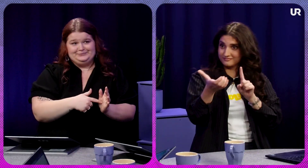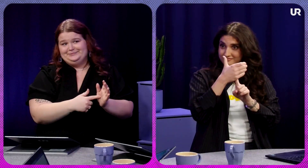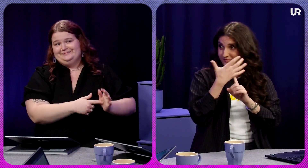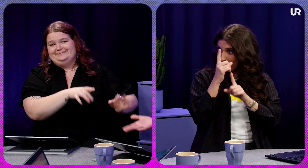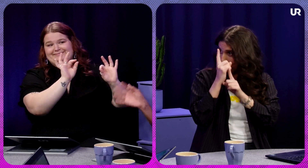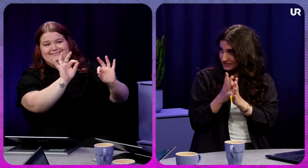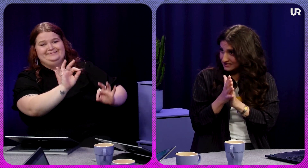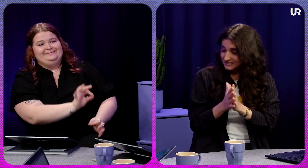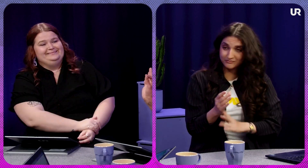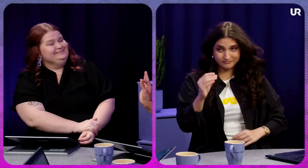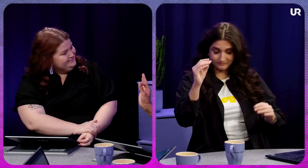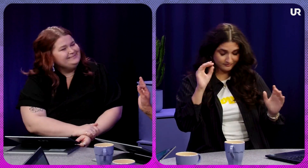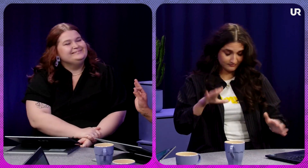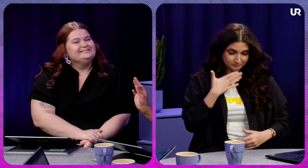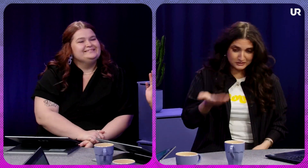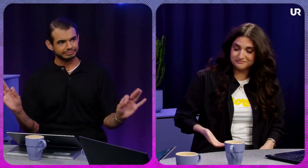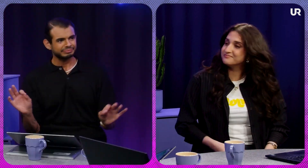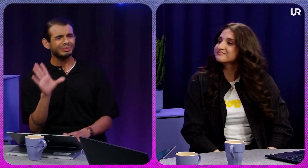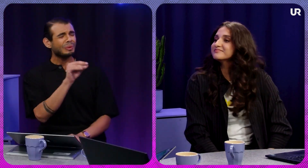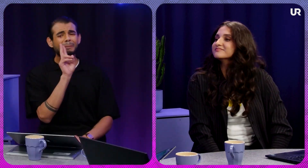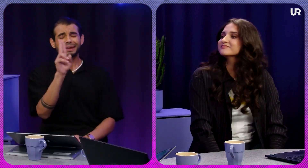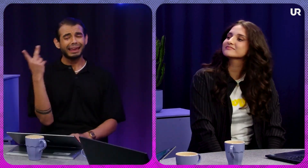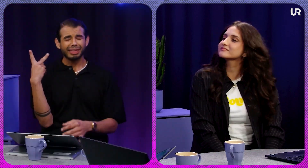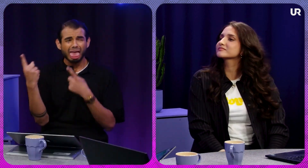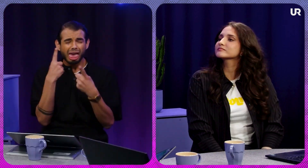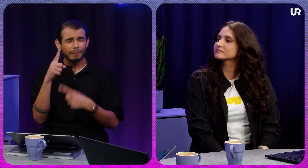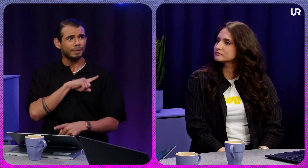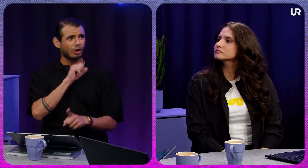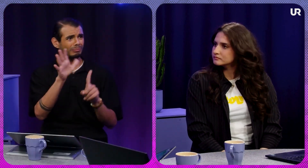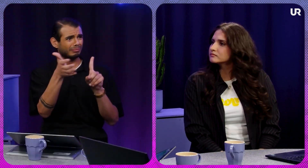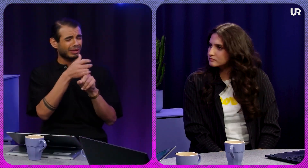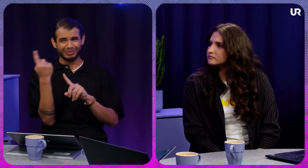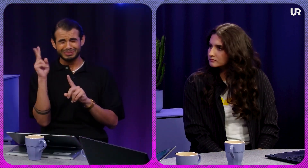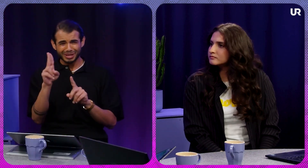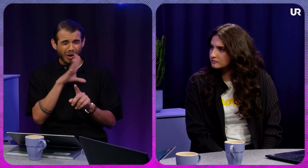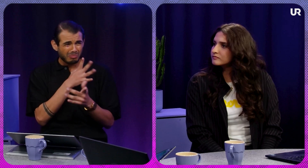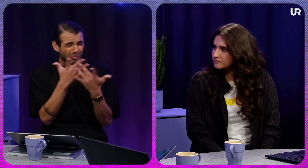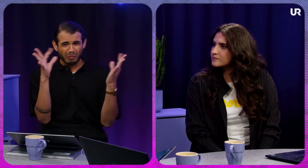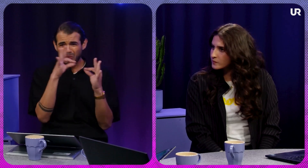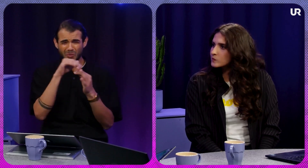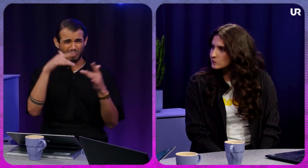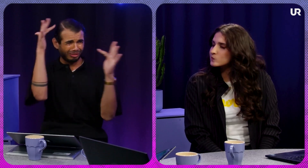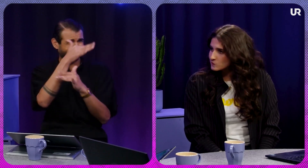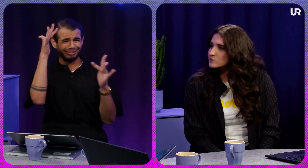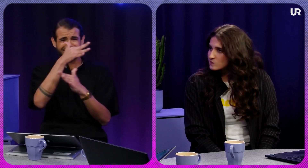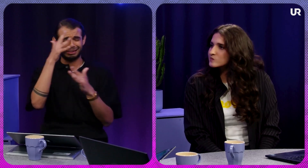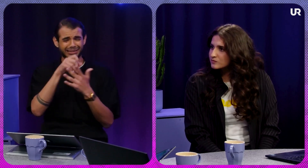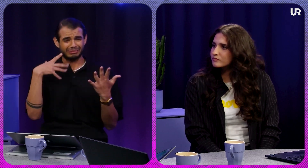Jessica: Javisst, det är ju ett snyggt och logiskt tecken! Vi kör på det! Amir: JO, det här med deepfakes! Vi har en massa frågor och funderingar om det.